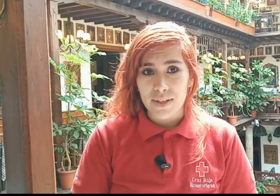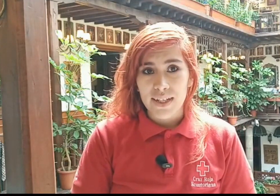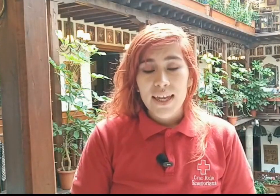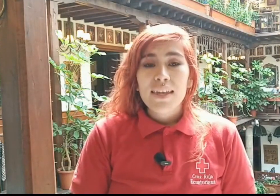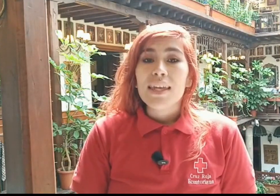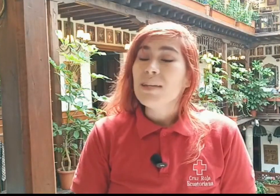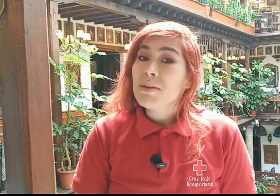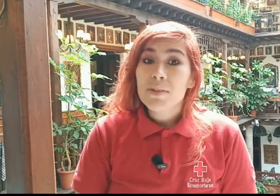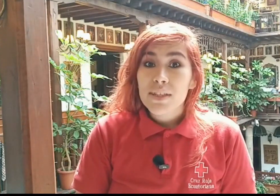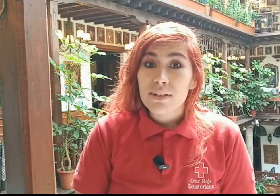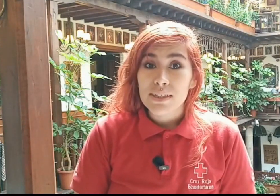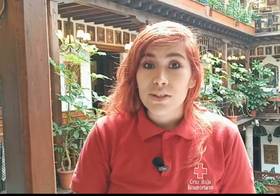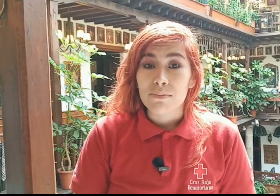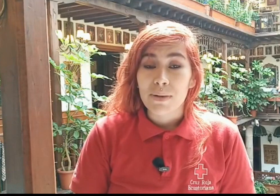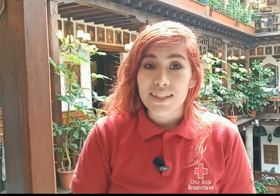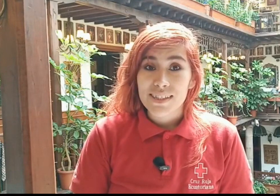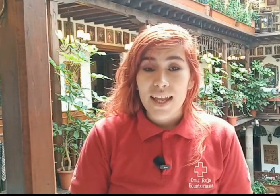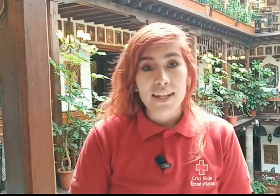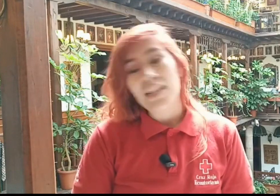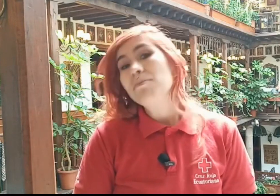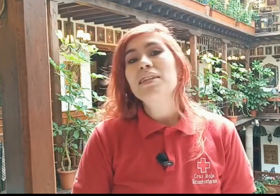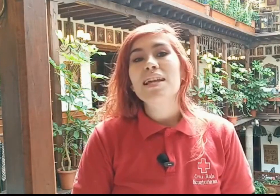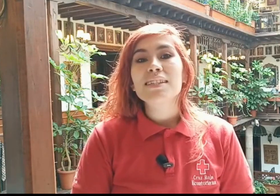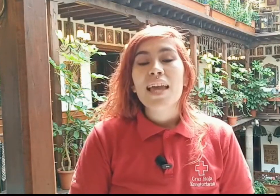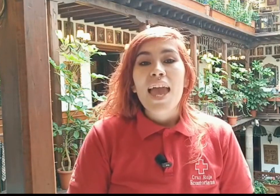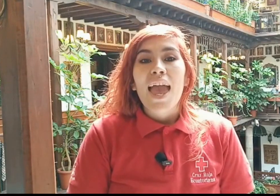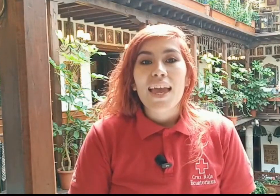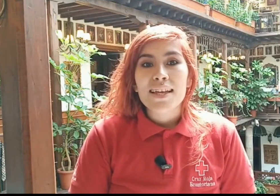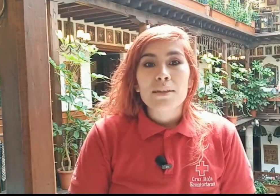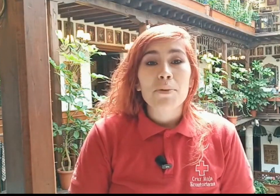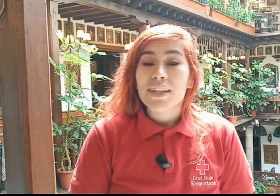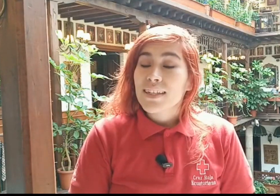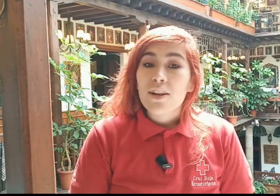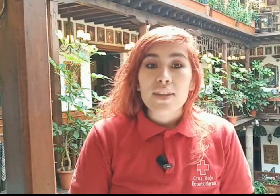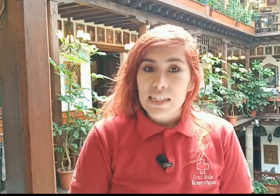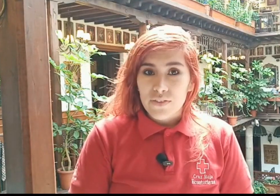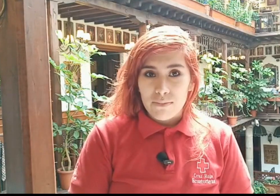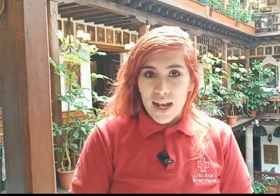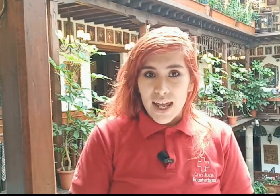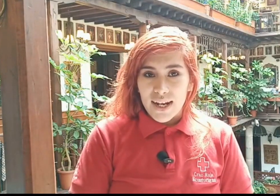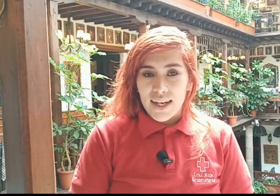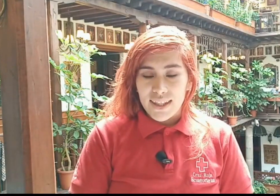y mi motivación para estar en limitless es porque quiero transformar la realidad